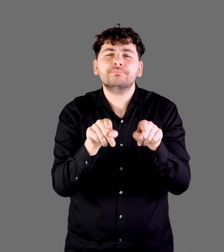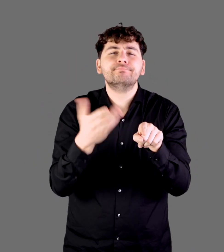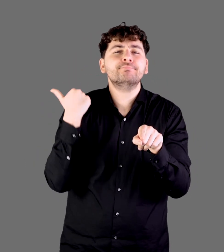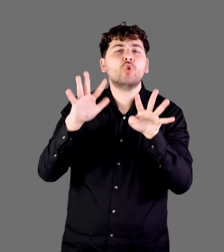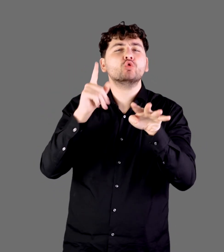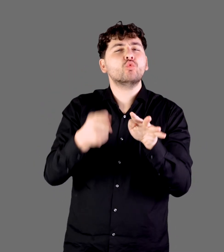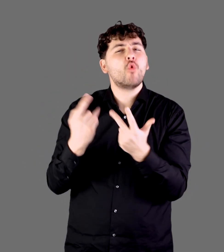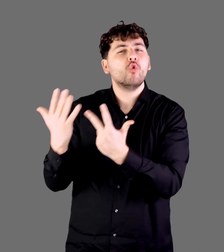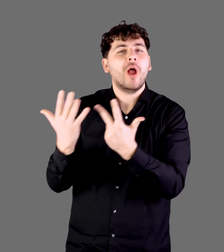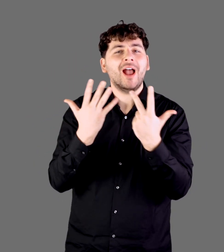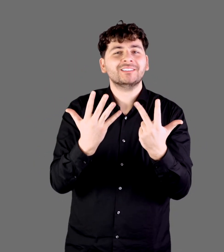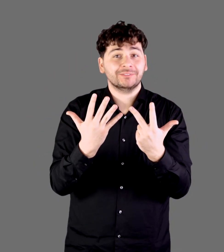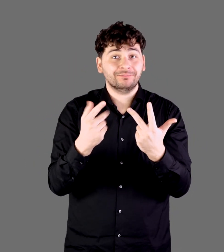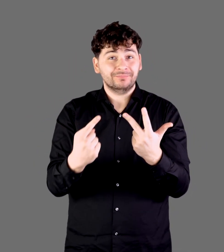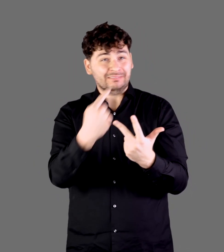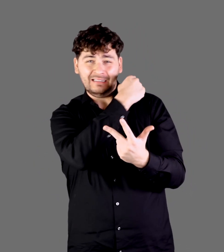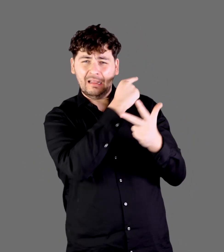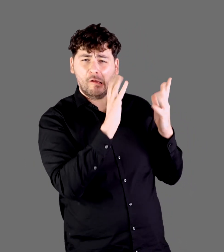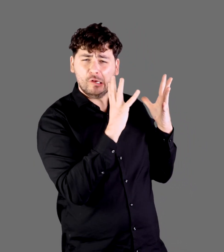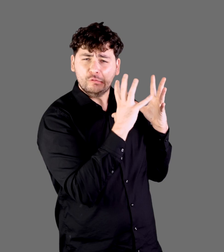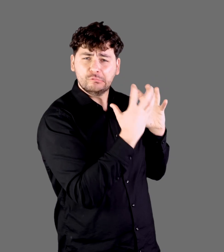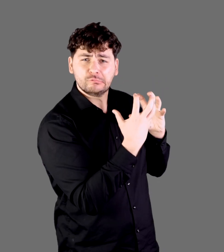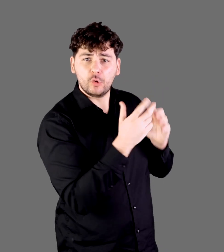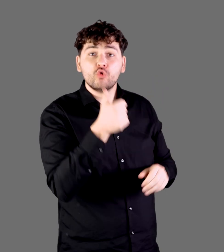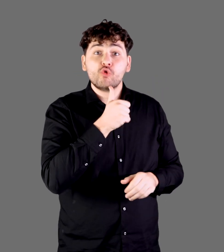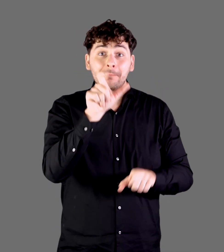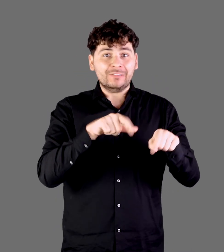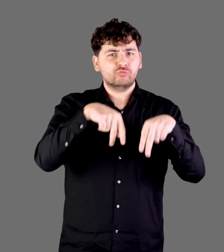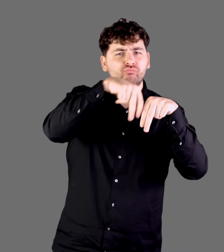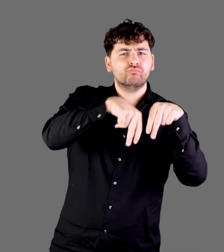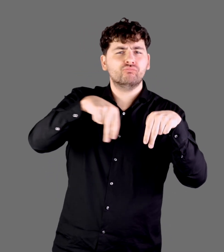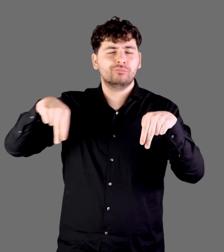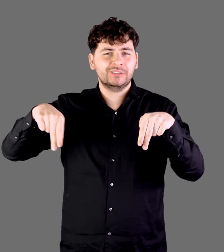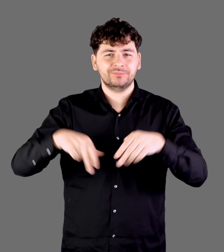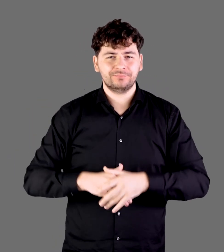Junge Menschen stehen 1988 vor fast verfallenen Gebäuden.